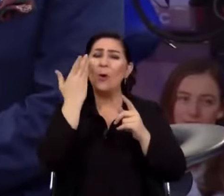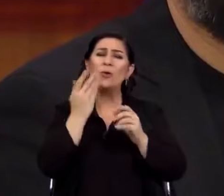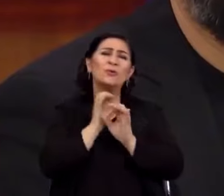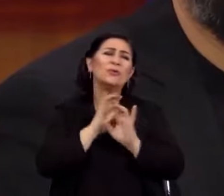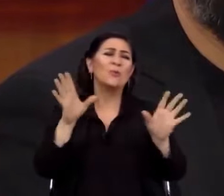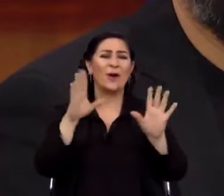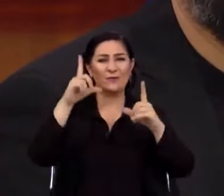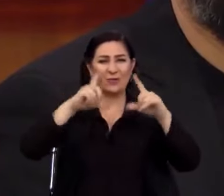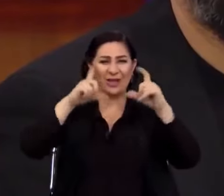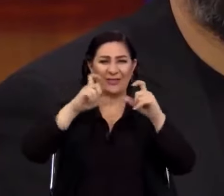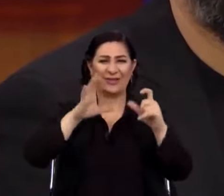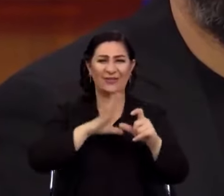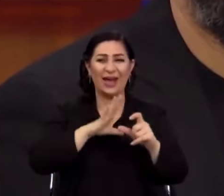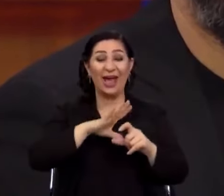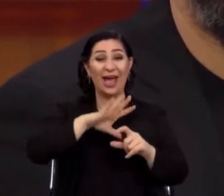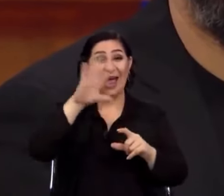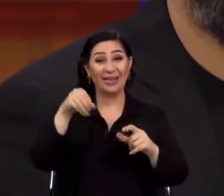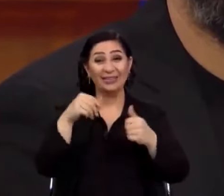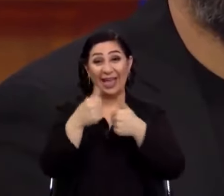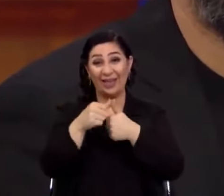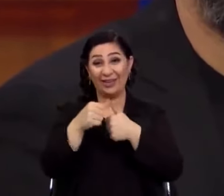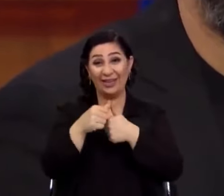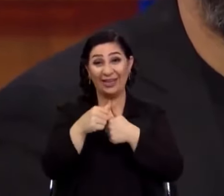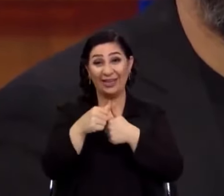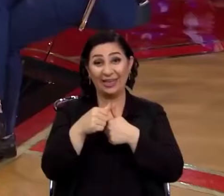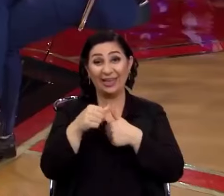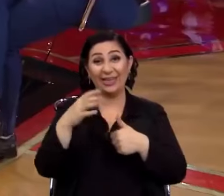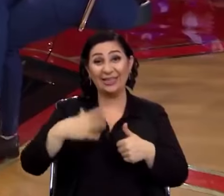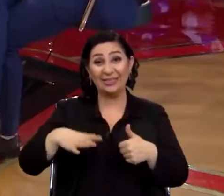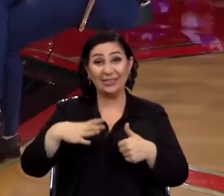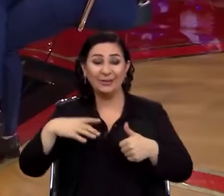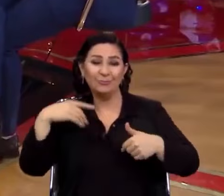Çok teşekkür ederiz herkes çünkü evliliğini e istediği fantezi ile